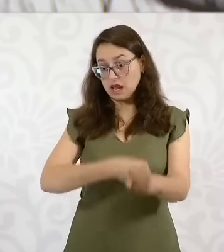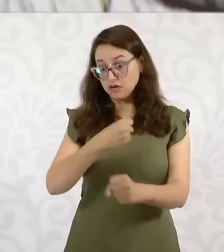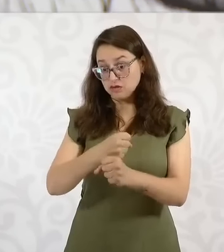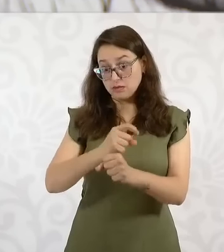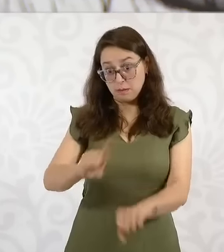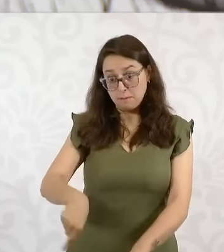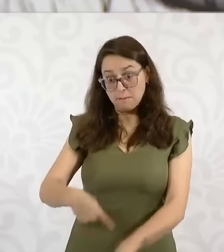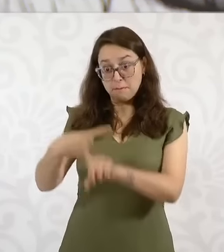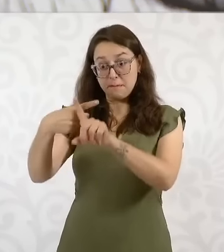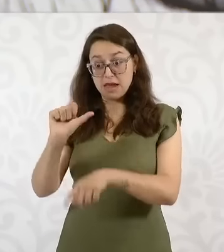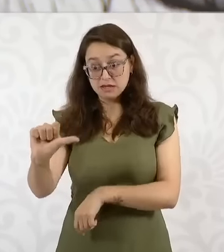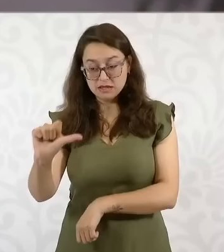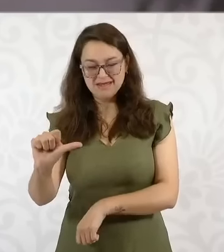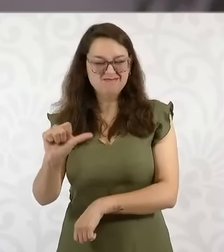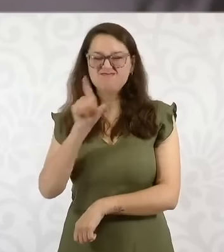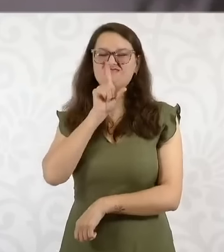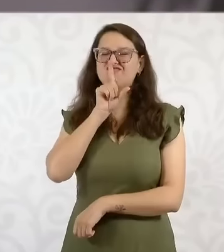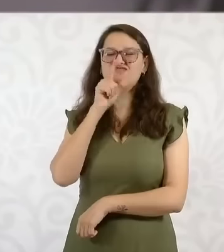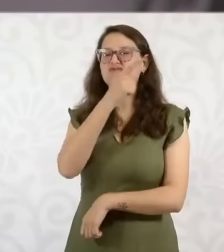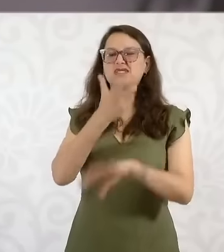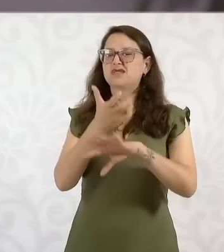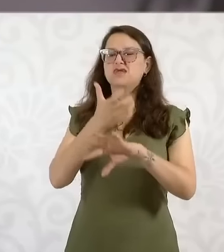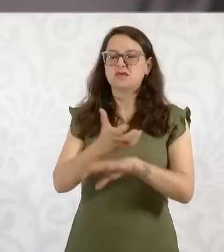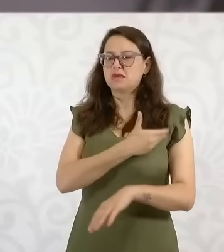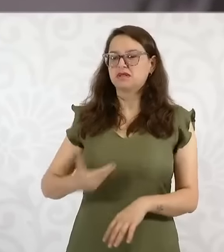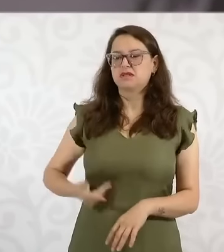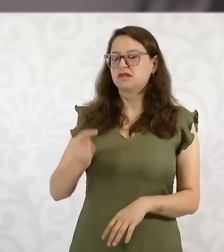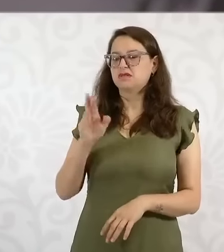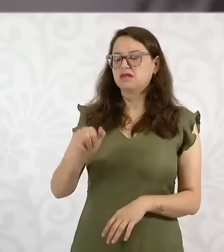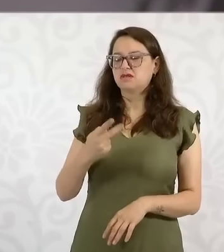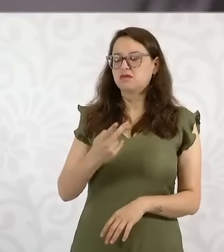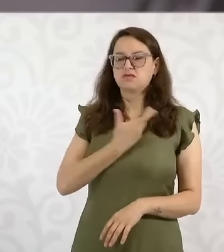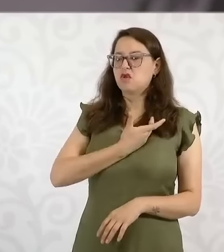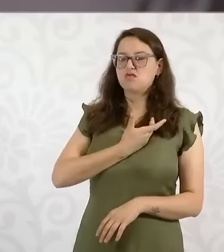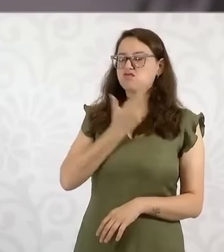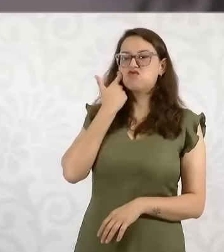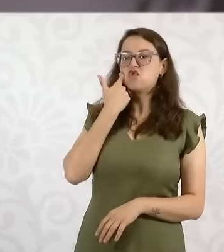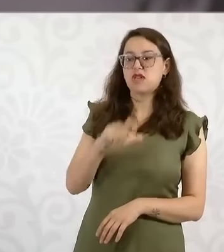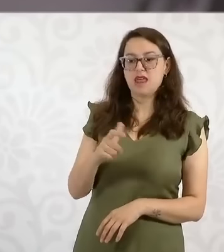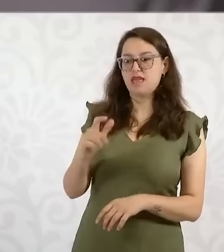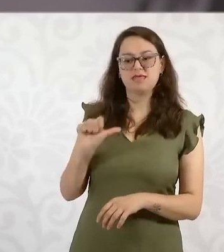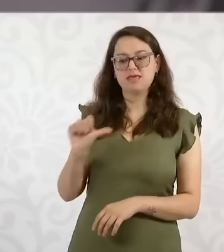e entramos un proceso de revisión anual para los próximos 10 años y en cualquier momento